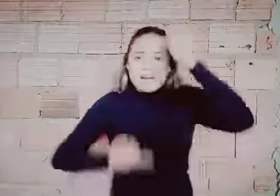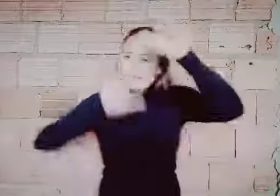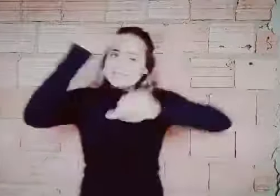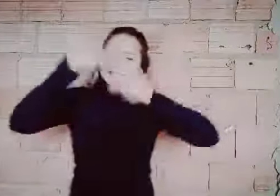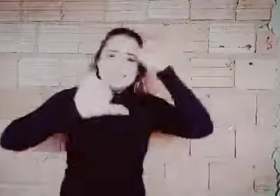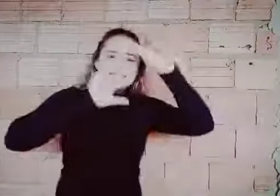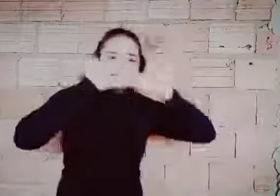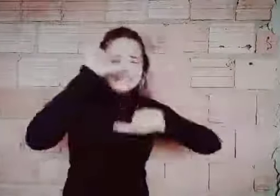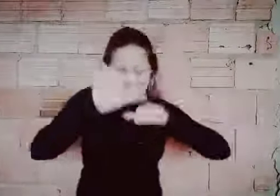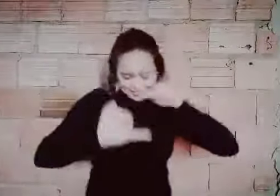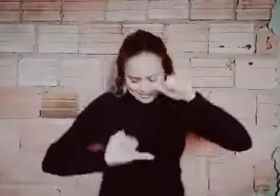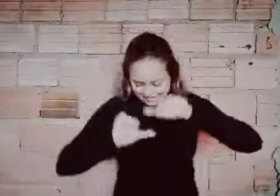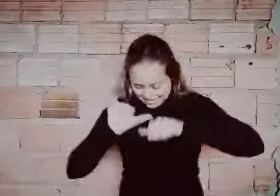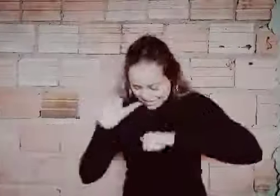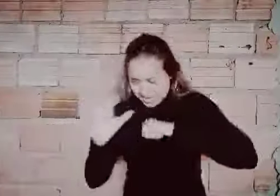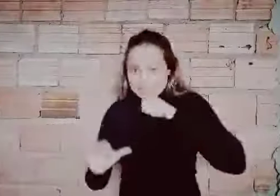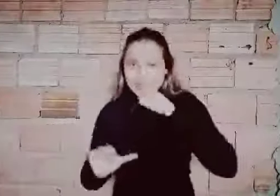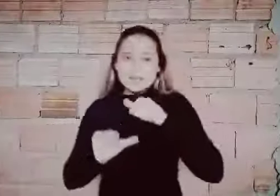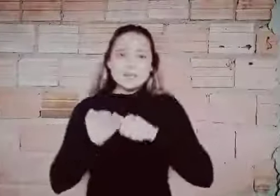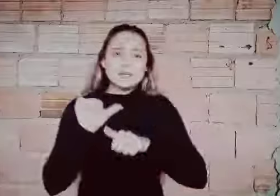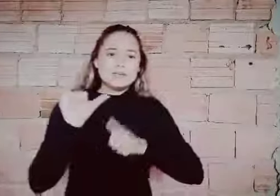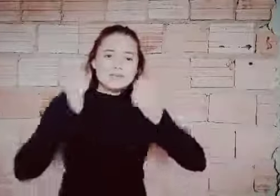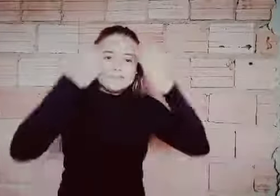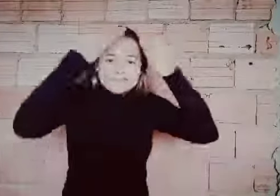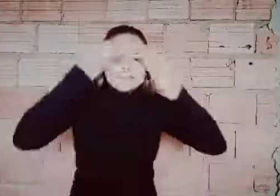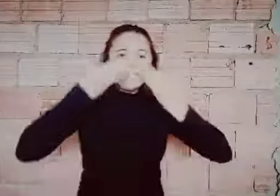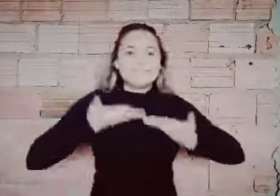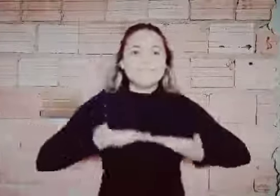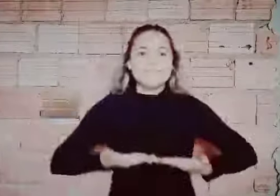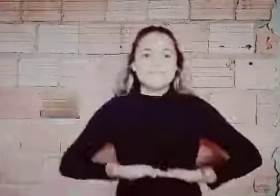Transforme o meu ser